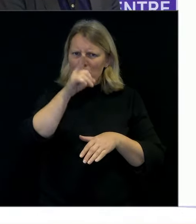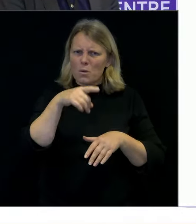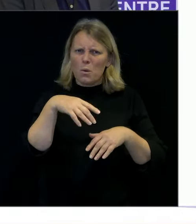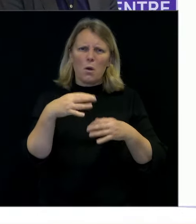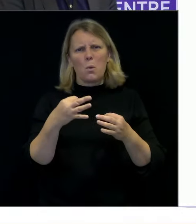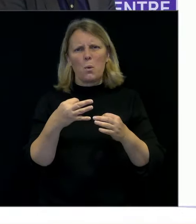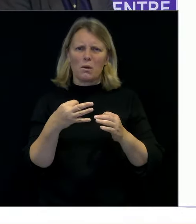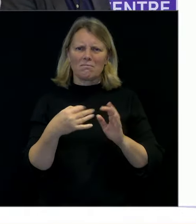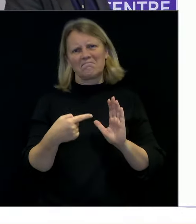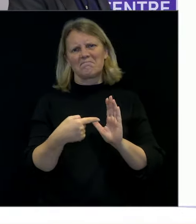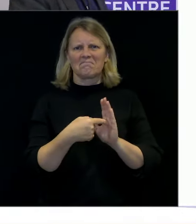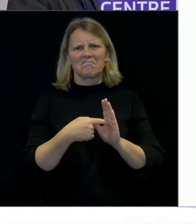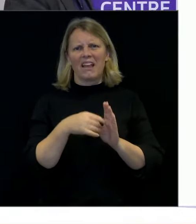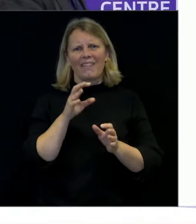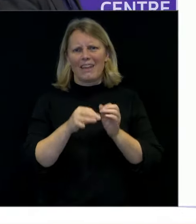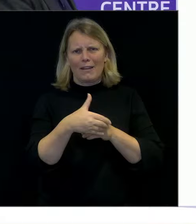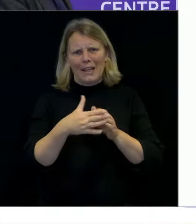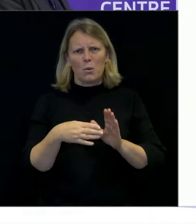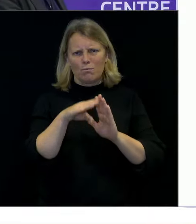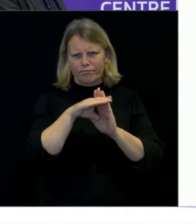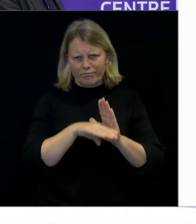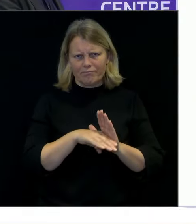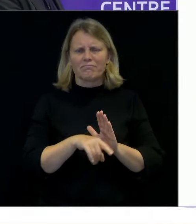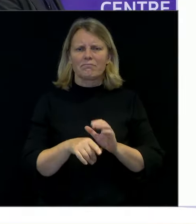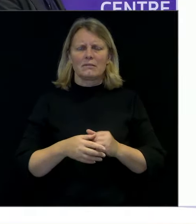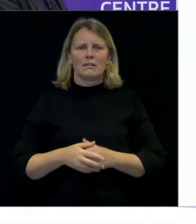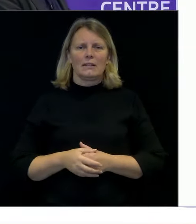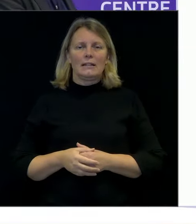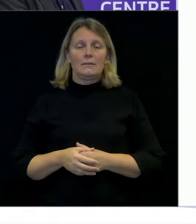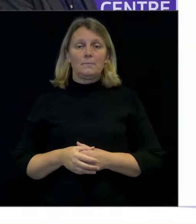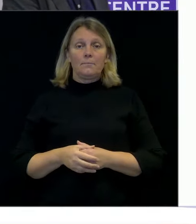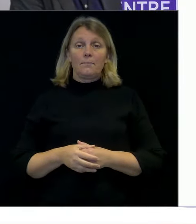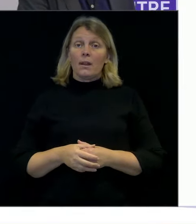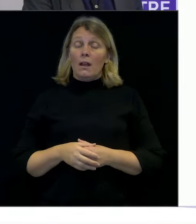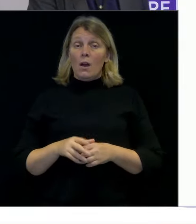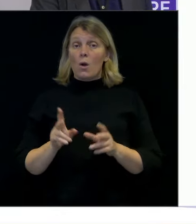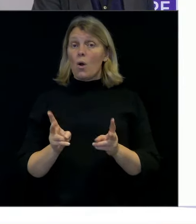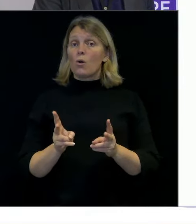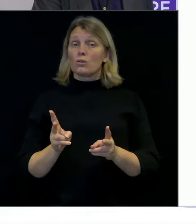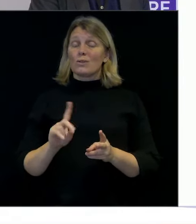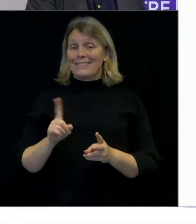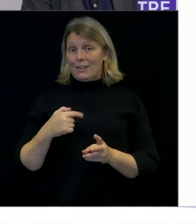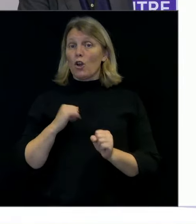Rent tekniskt.